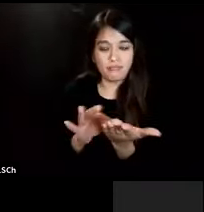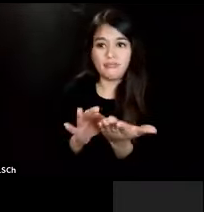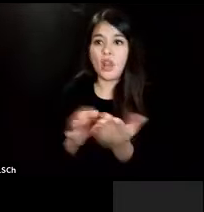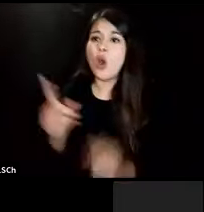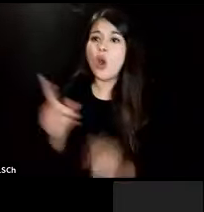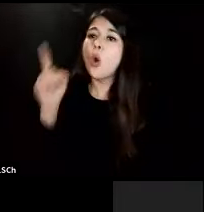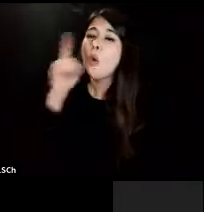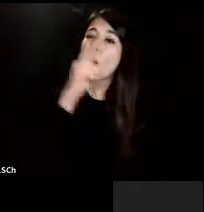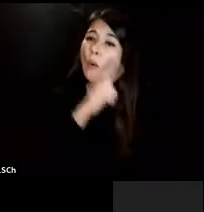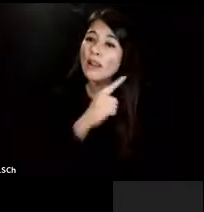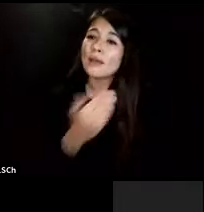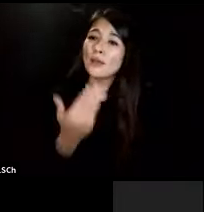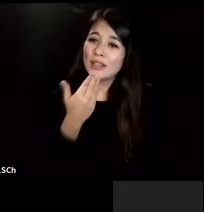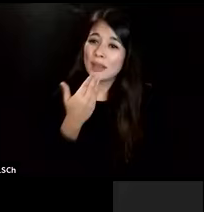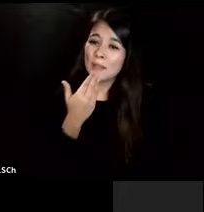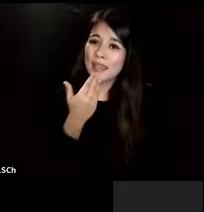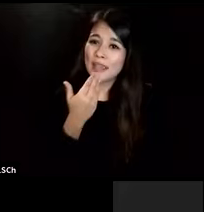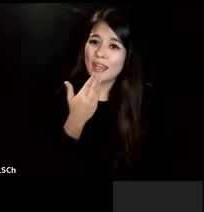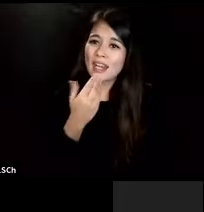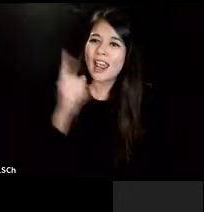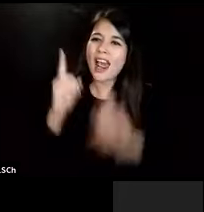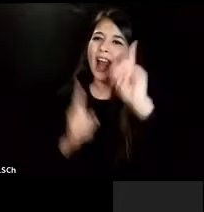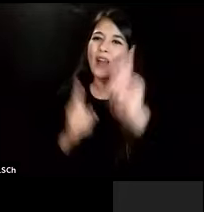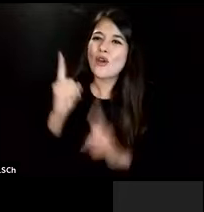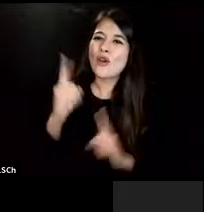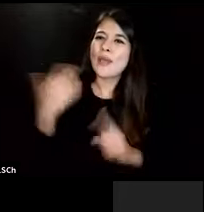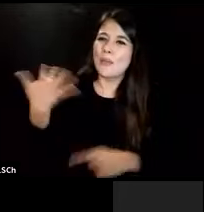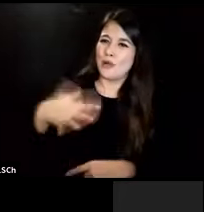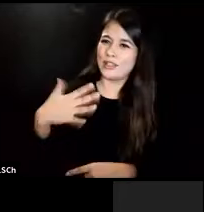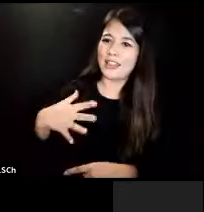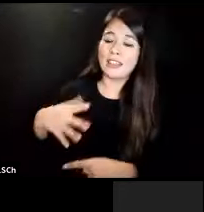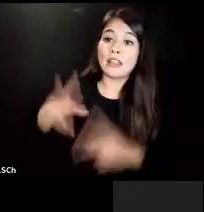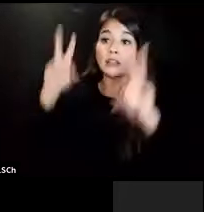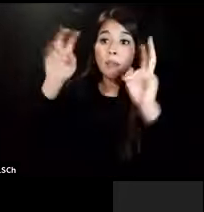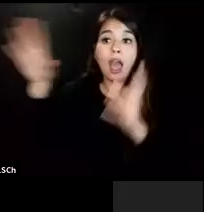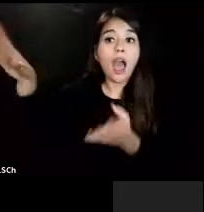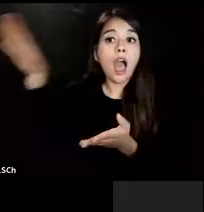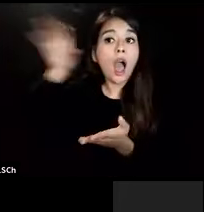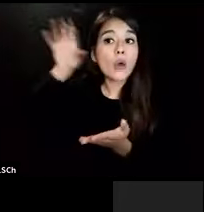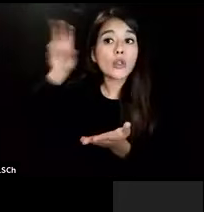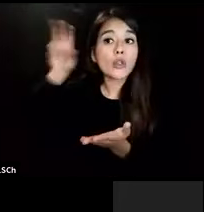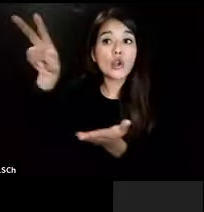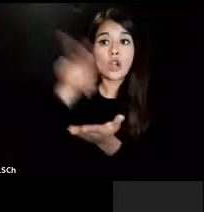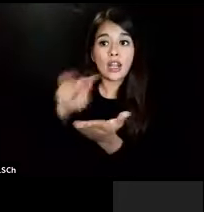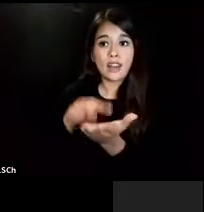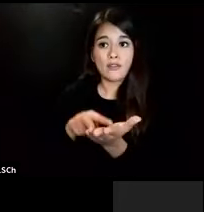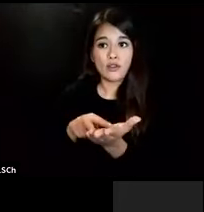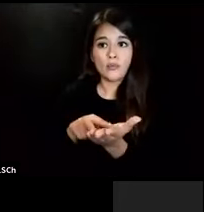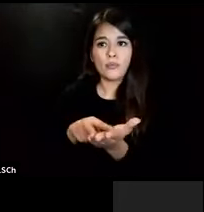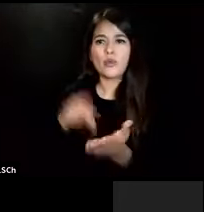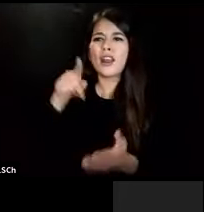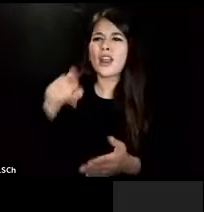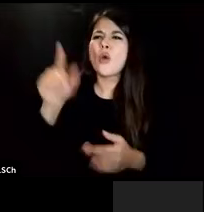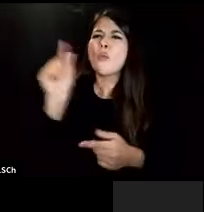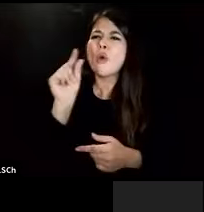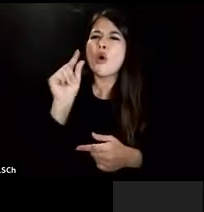otra cosa muy relevante del tema de los audiolibros -porque acá estamos hablando de, un poco de industria del entretenimiento- pero también los